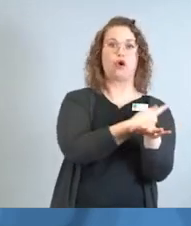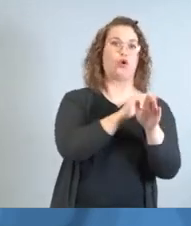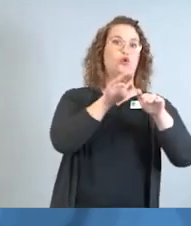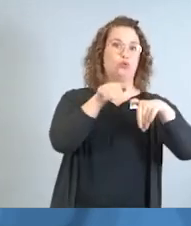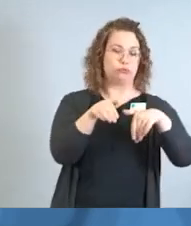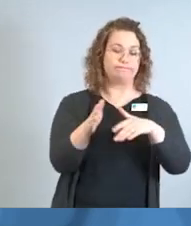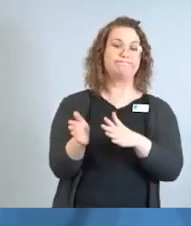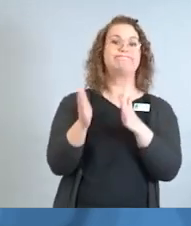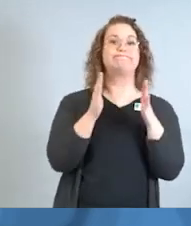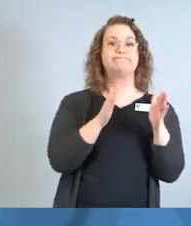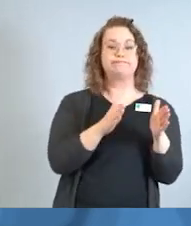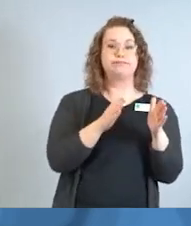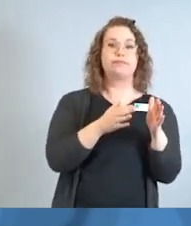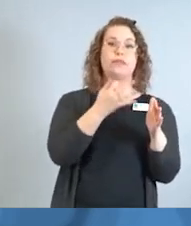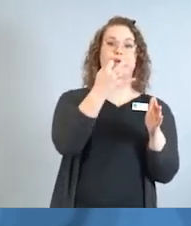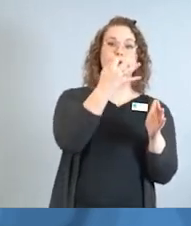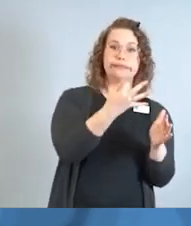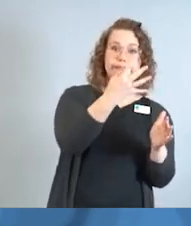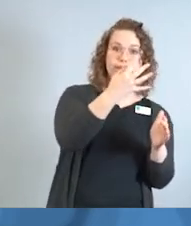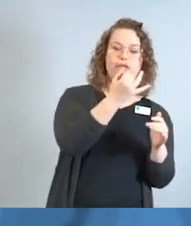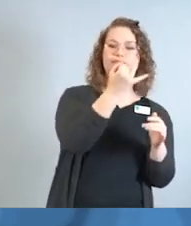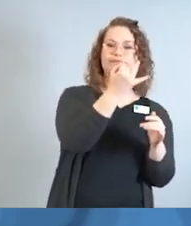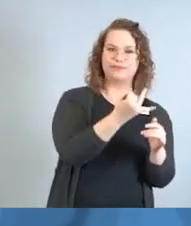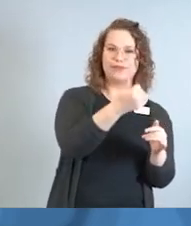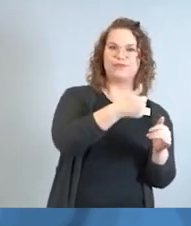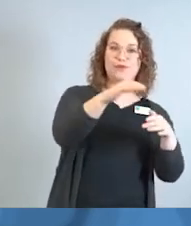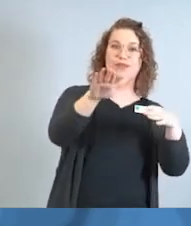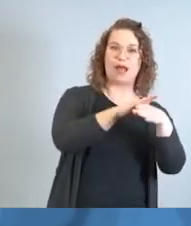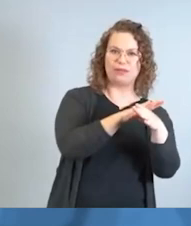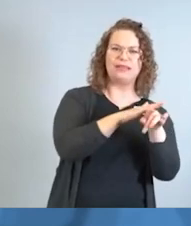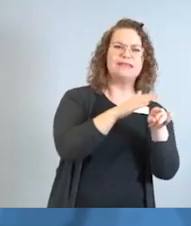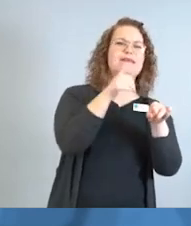70-vuotiassa on vielä vähän rokotettavaa, mutta ei kovin paljon.